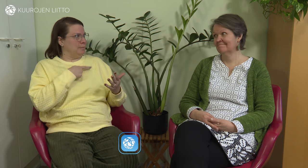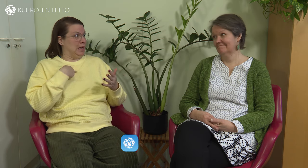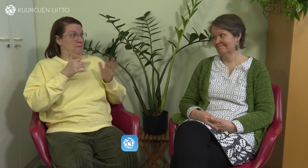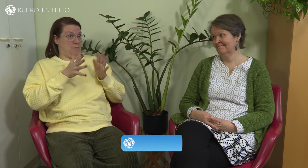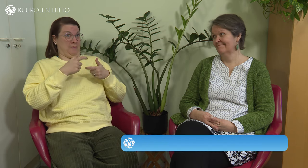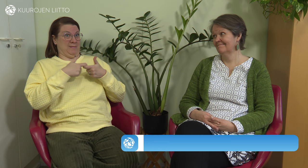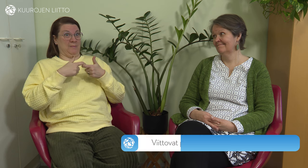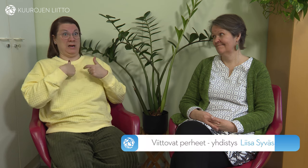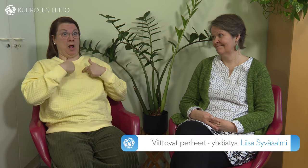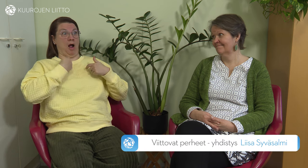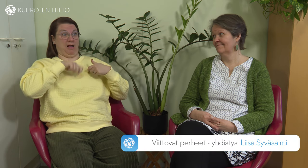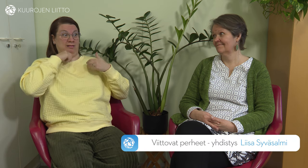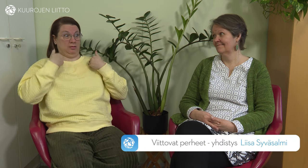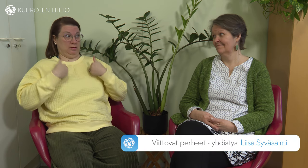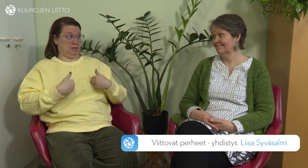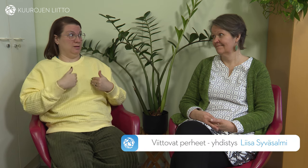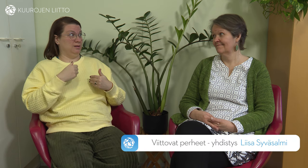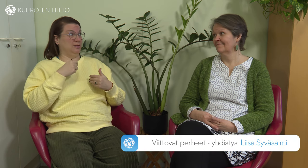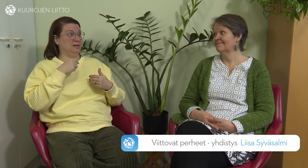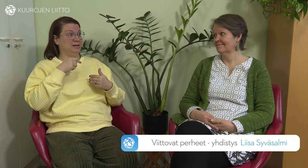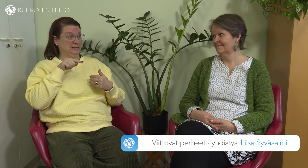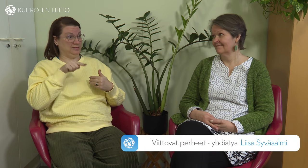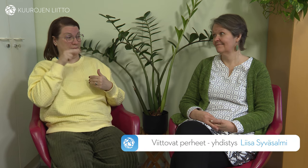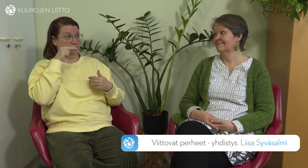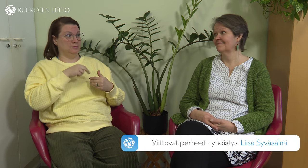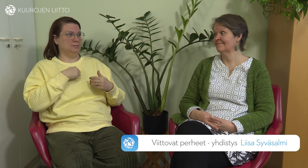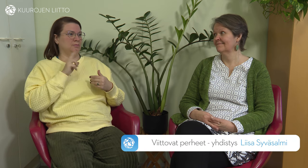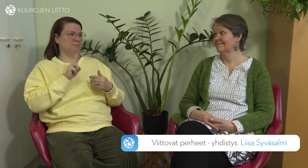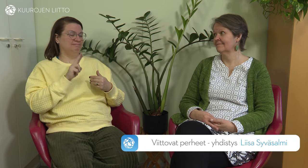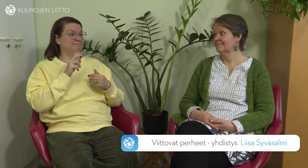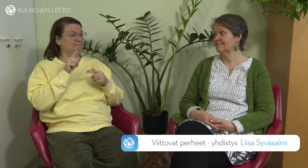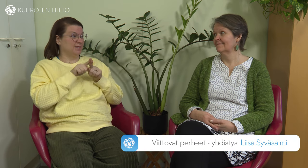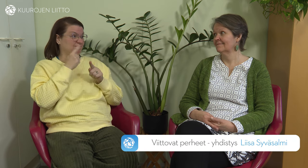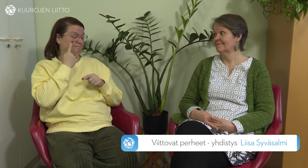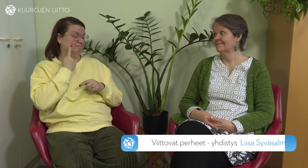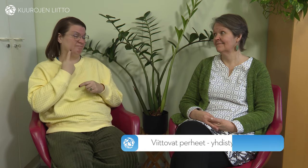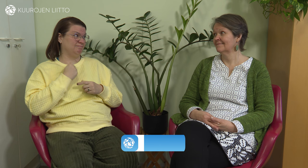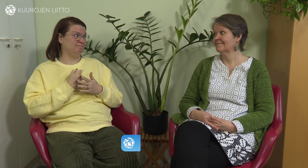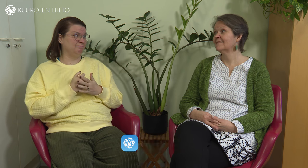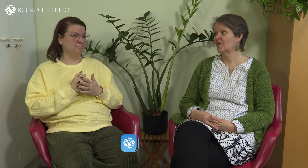Sekä Viittovien perheiden edustajana, että äitinä olen tosi liikuttunut.